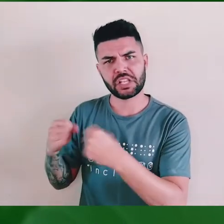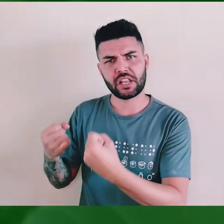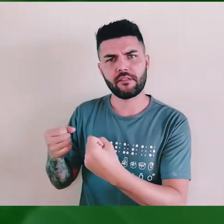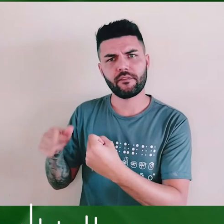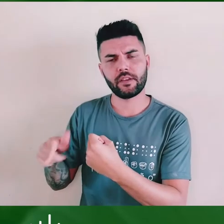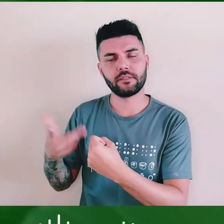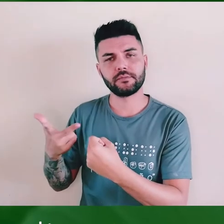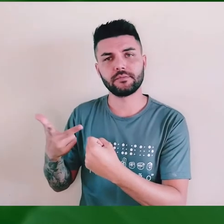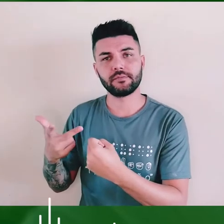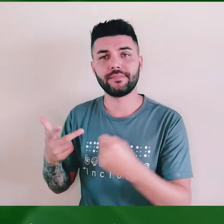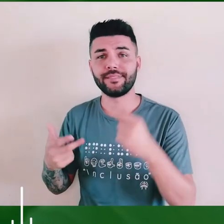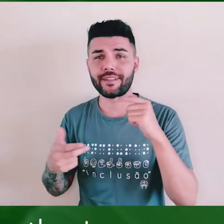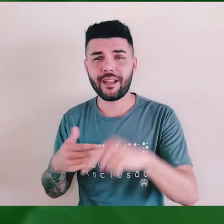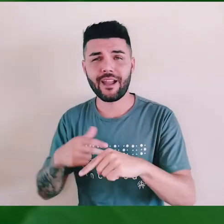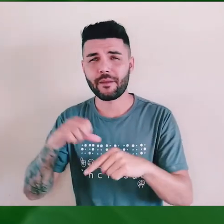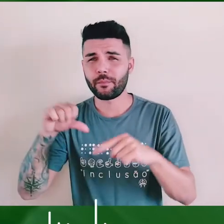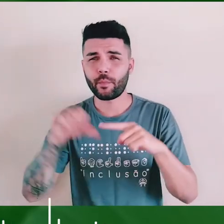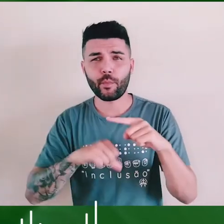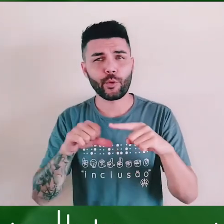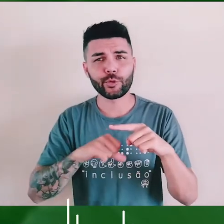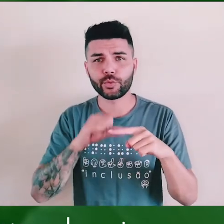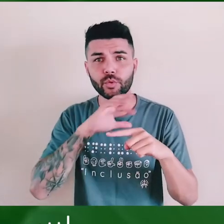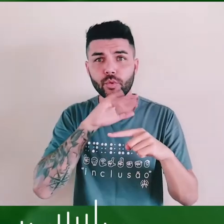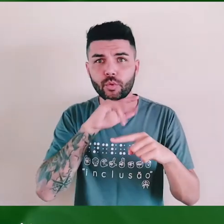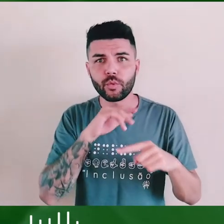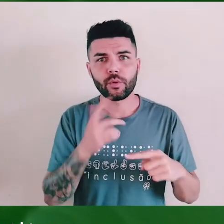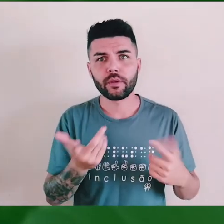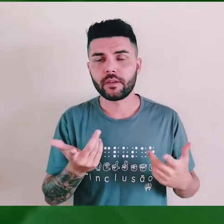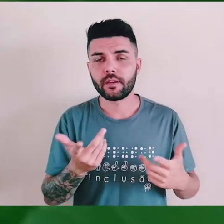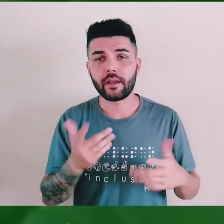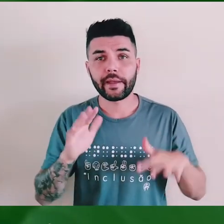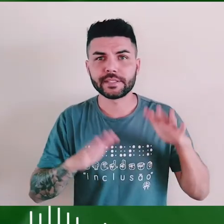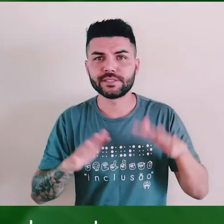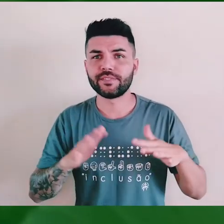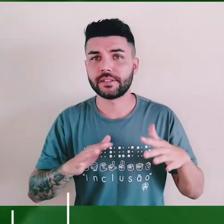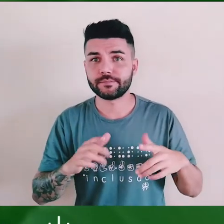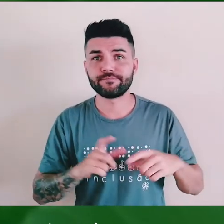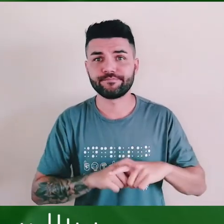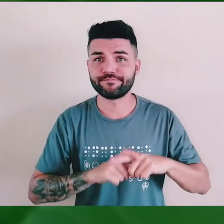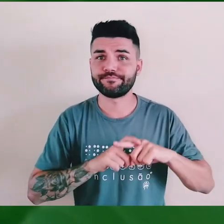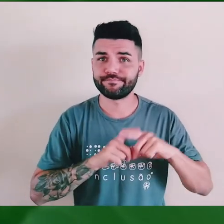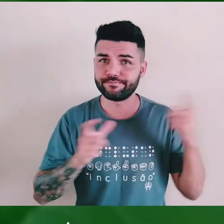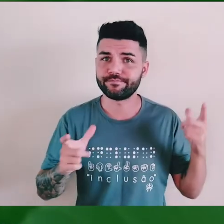ruim, pois as vezes, na maioria das vezes, quando é um assunto polêmico você precisa